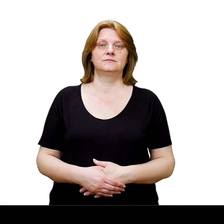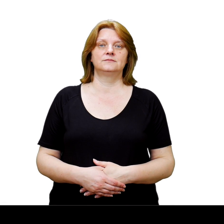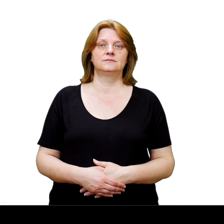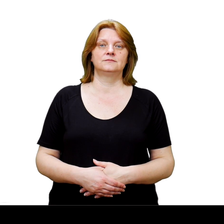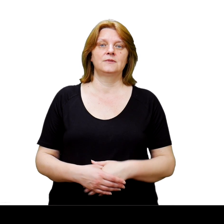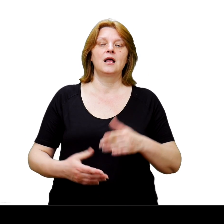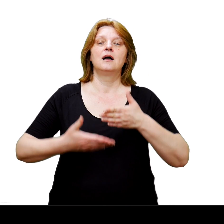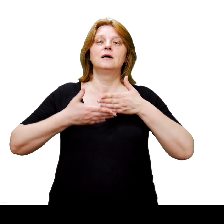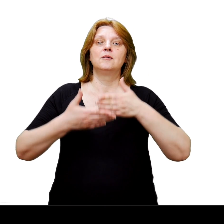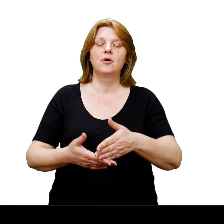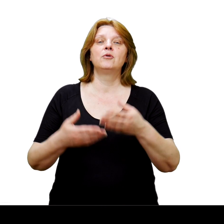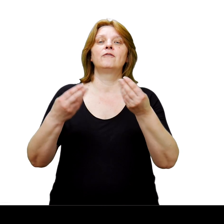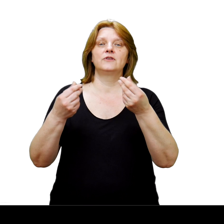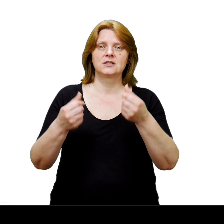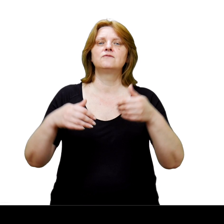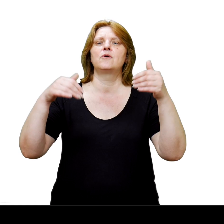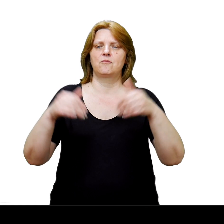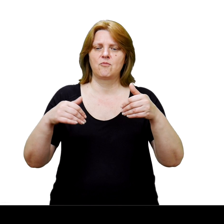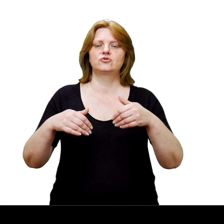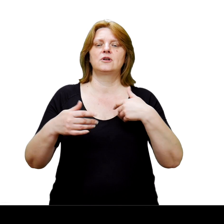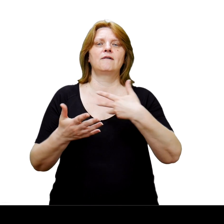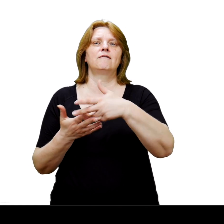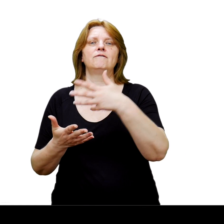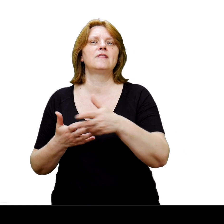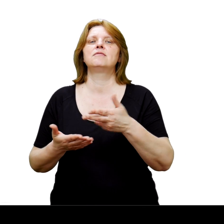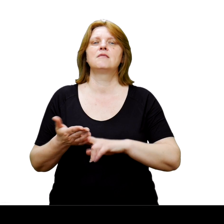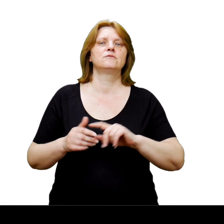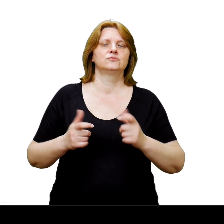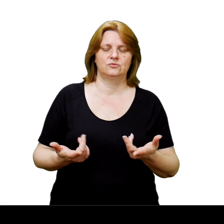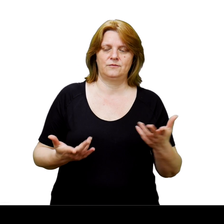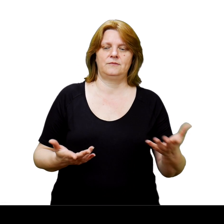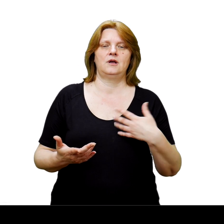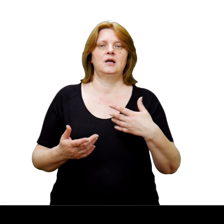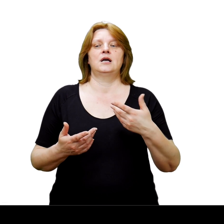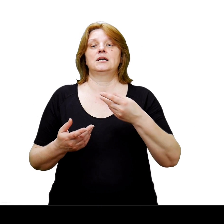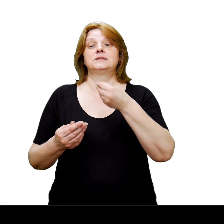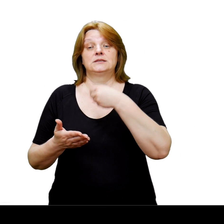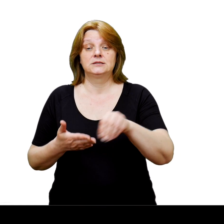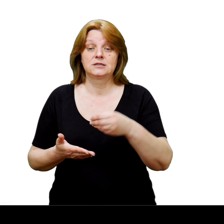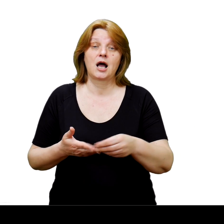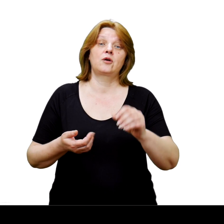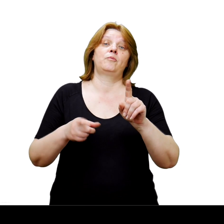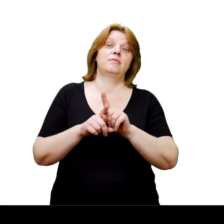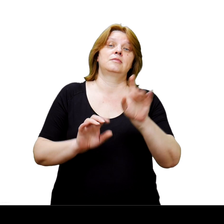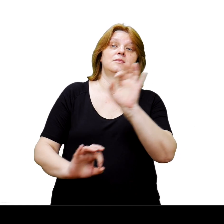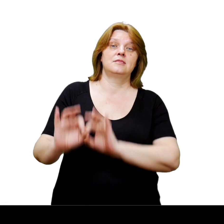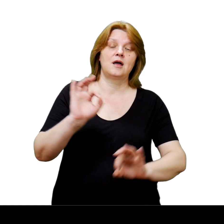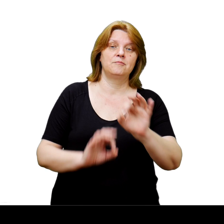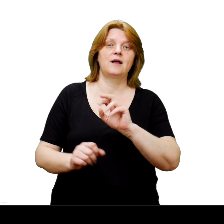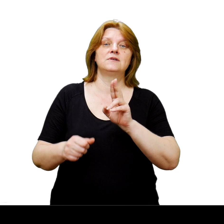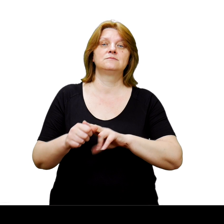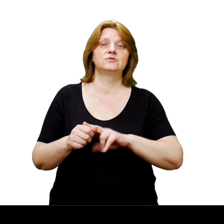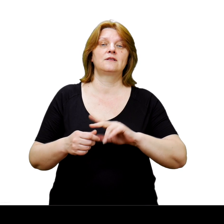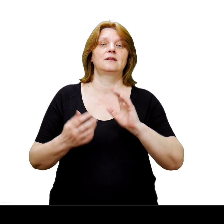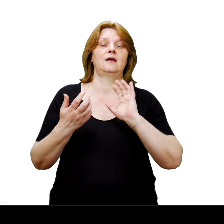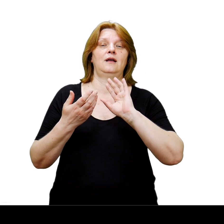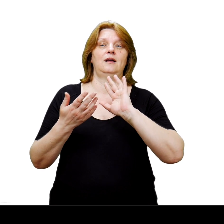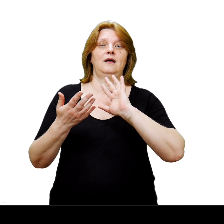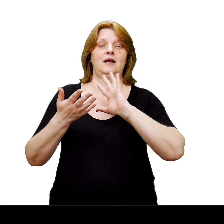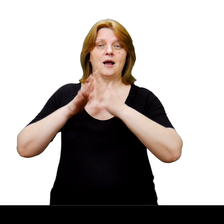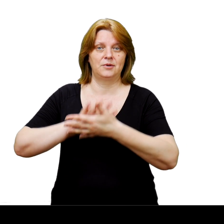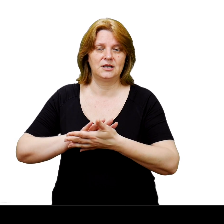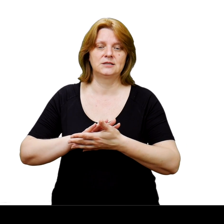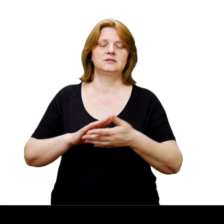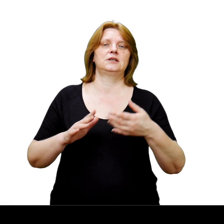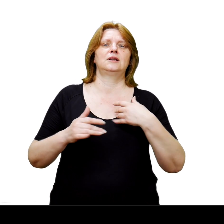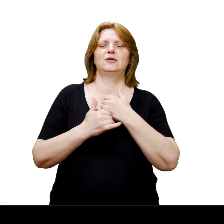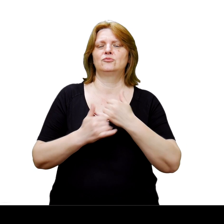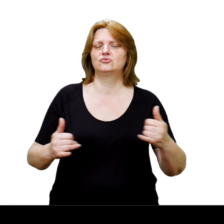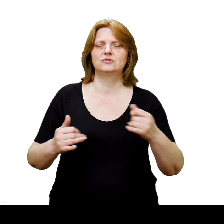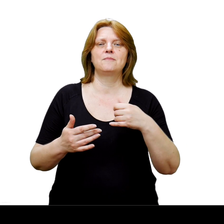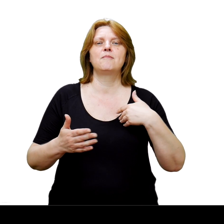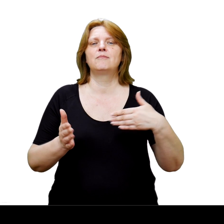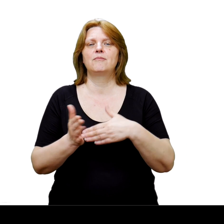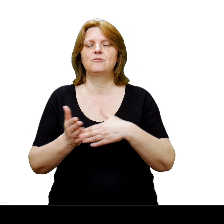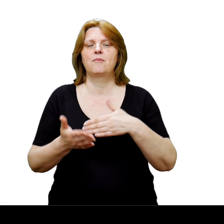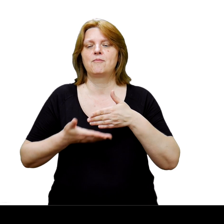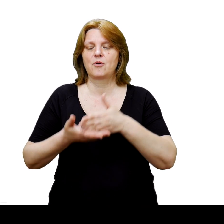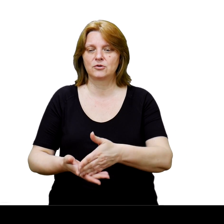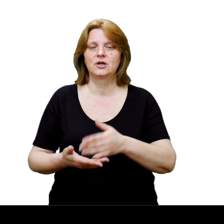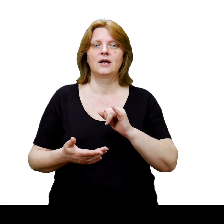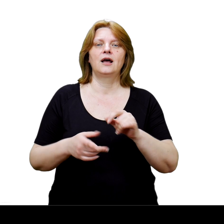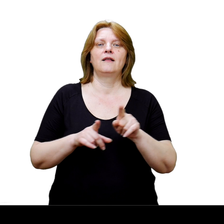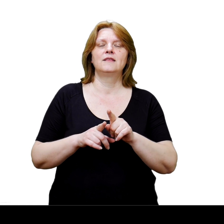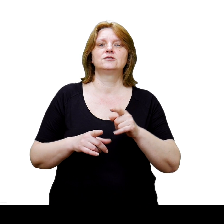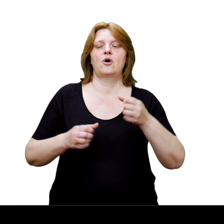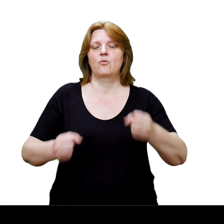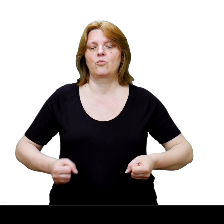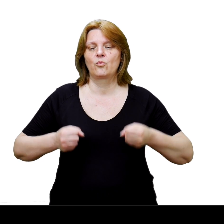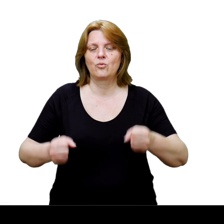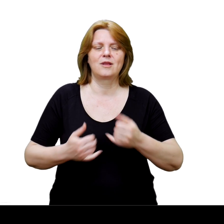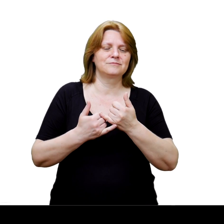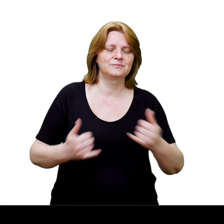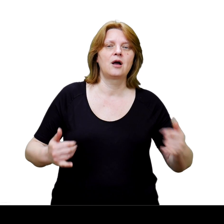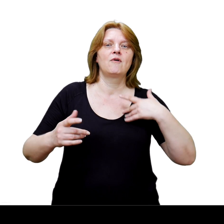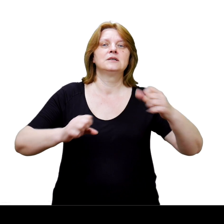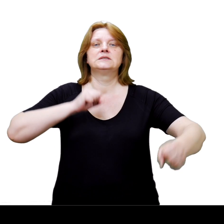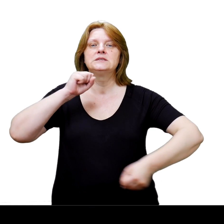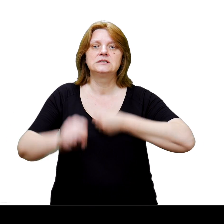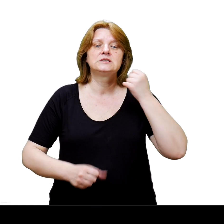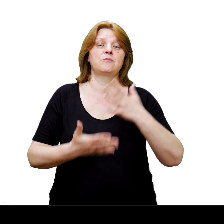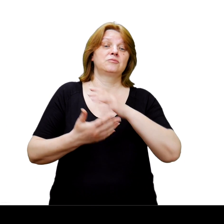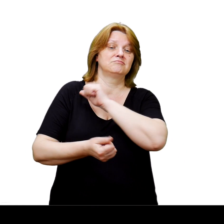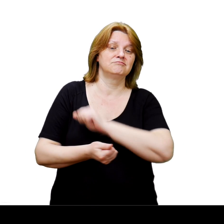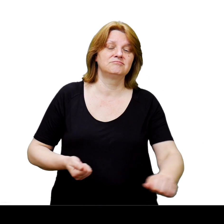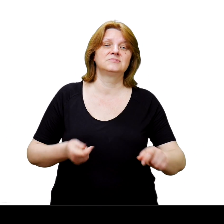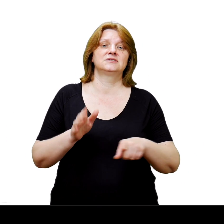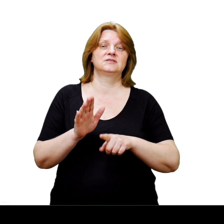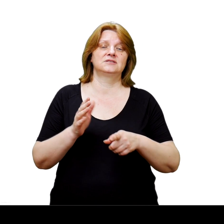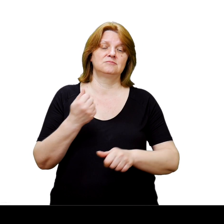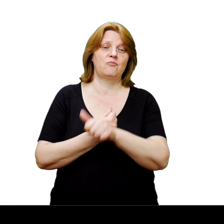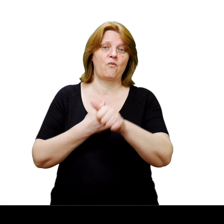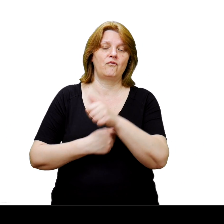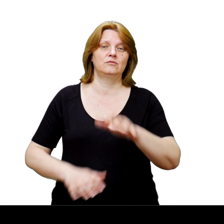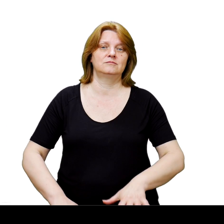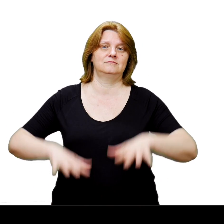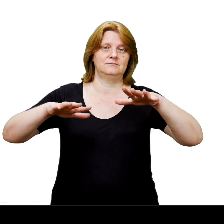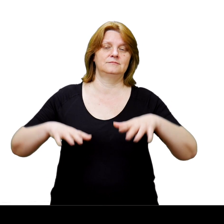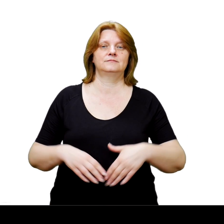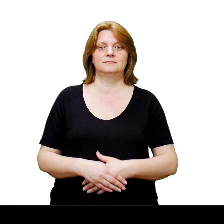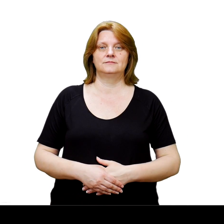Pomoc finansowa może zostać przeznaczona między innymi na zakup lub naprawę sprzętu rehabilitacyjnego, środków pomocniczych i przedmiotów ortopedycznych utraconych lub zniszczonych na skutek działania żywiołu.